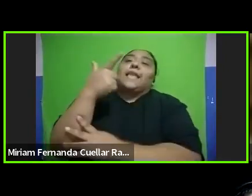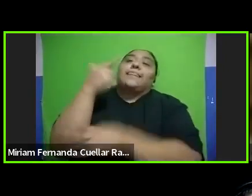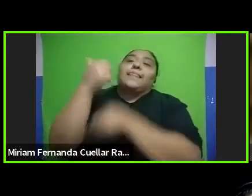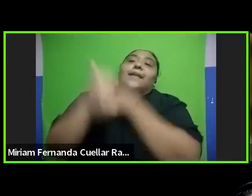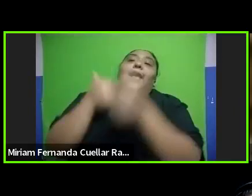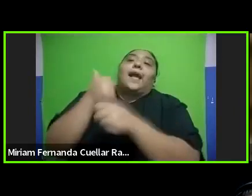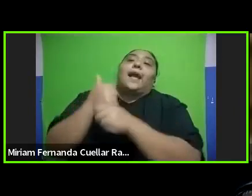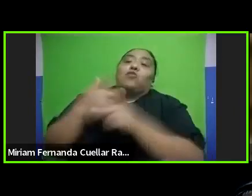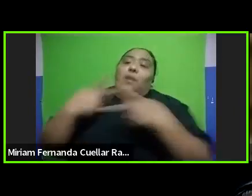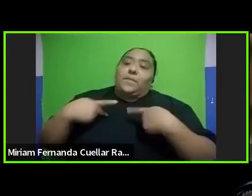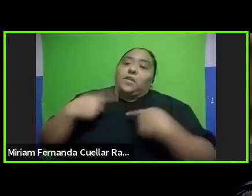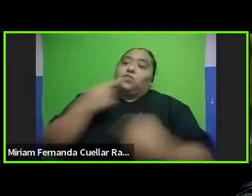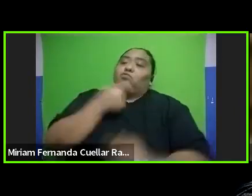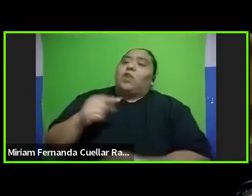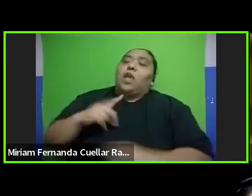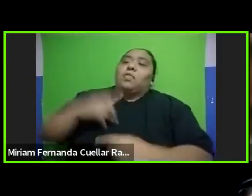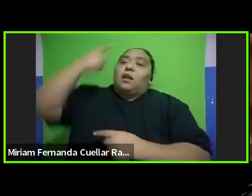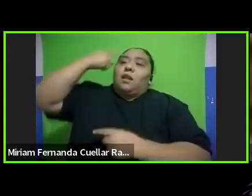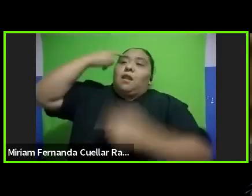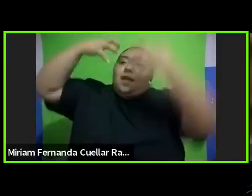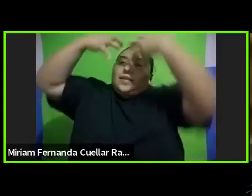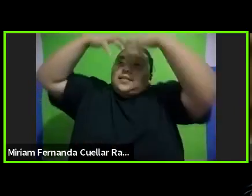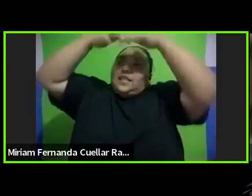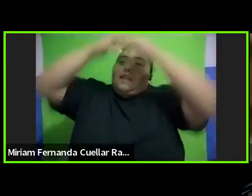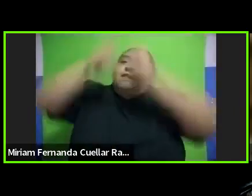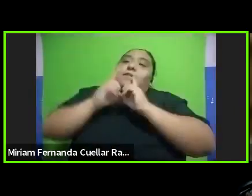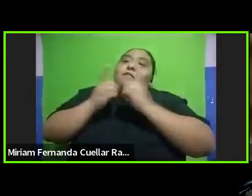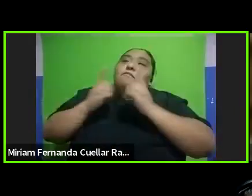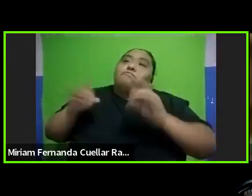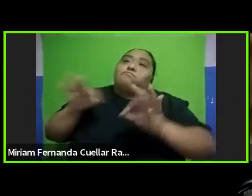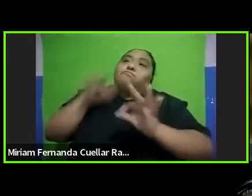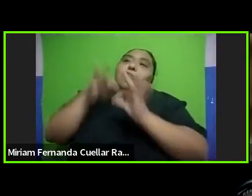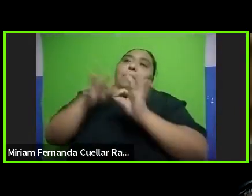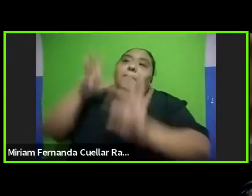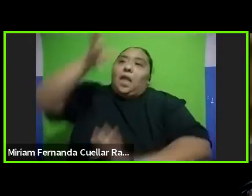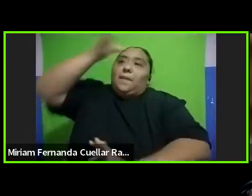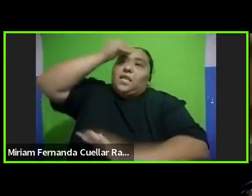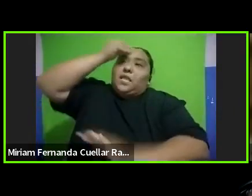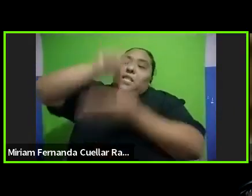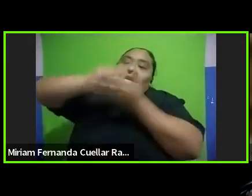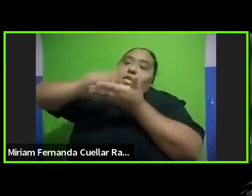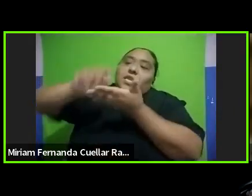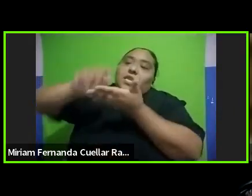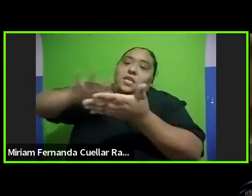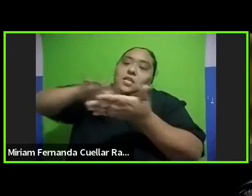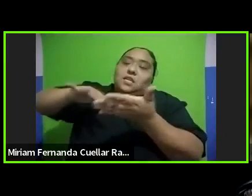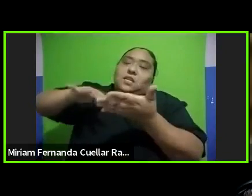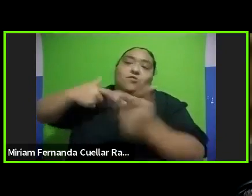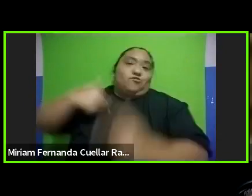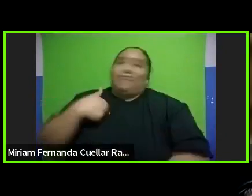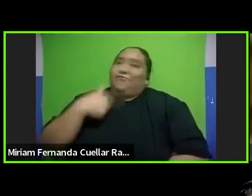años se tiene cerebro completamente completamente desarrollado para poder aprender a leer y escribir yo no estoy tan de acuerdo